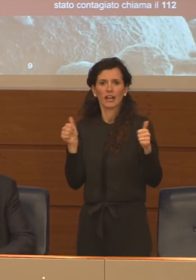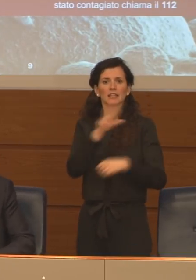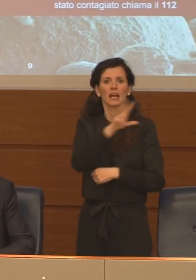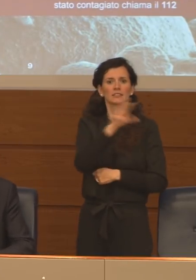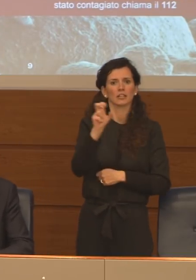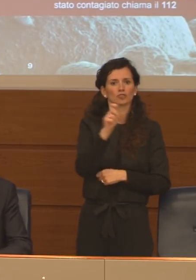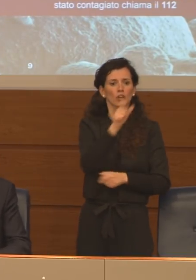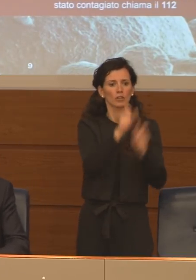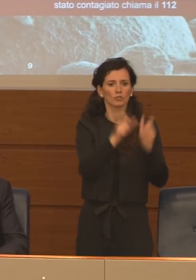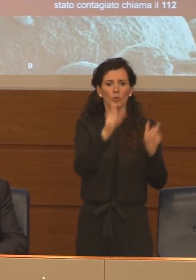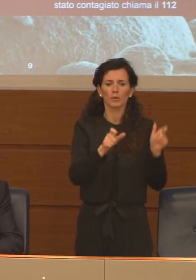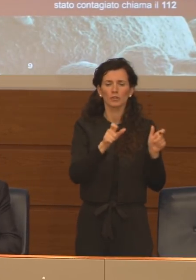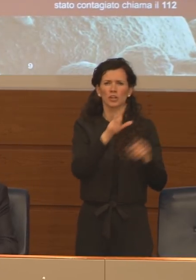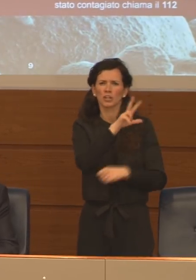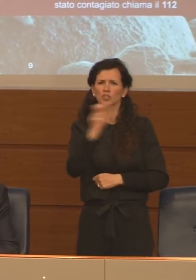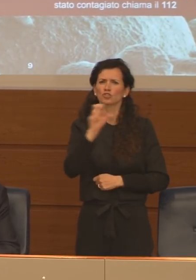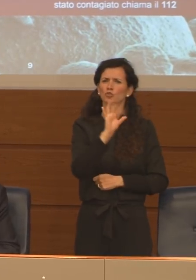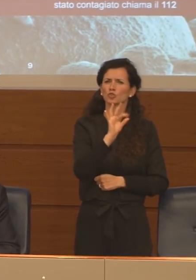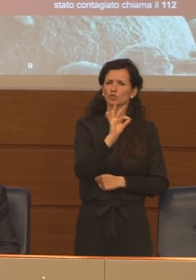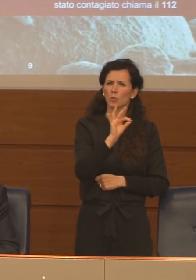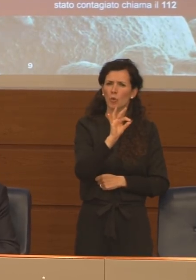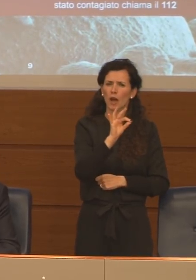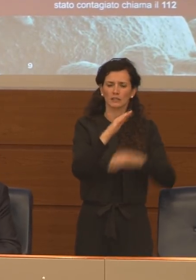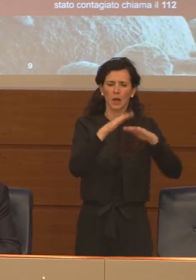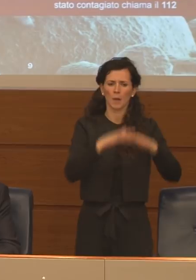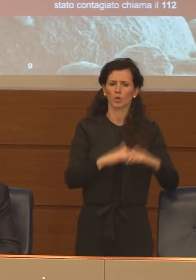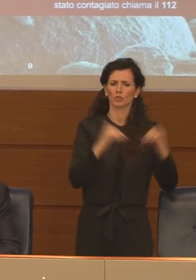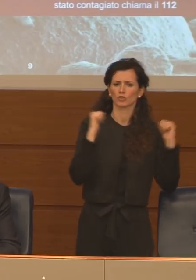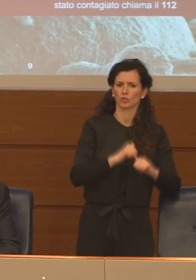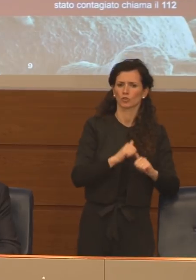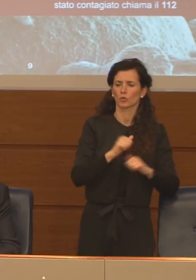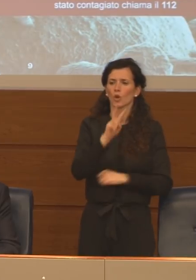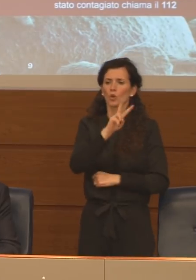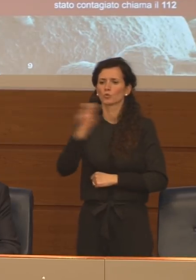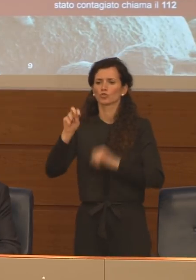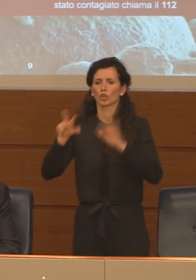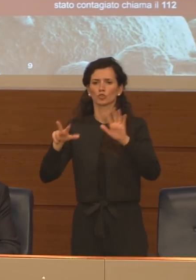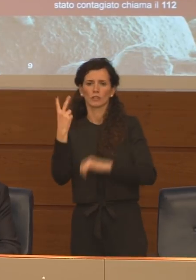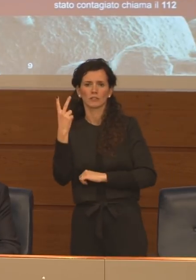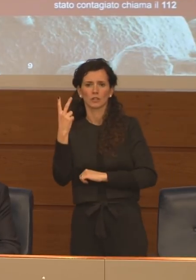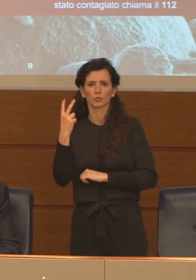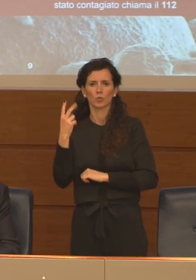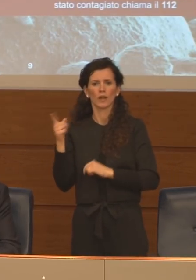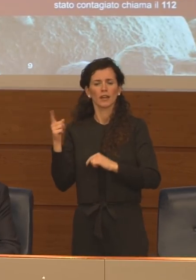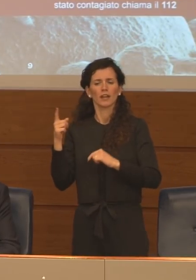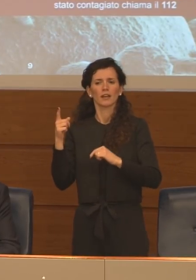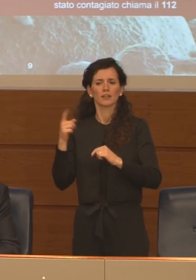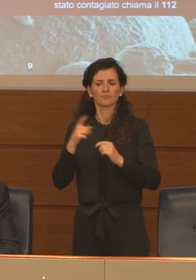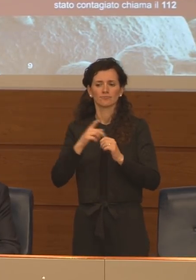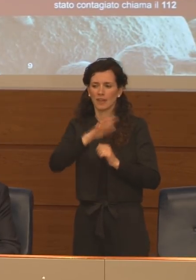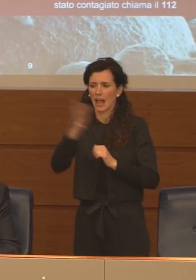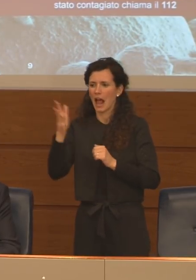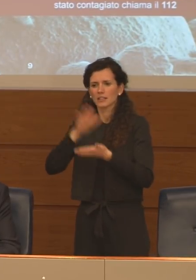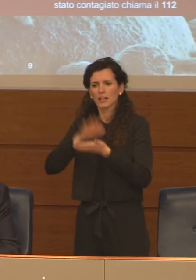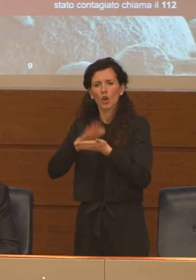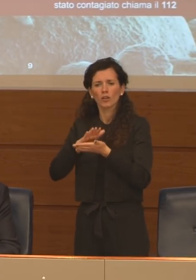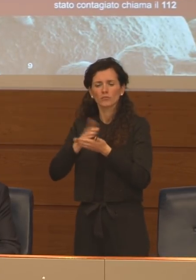650 protezione civile poi diventati 282 al preconferenza dell'Istituto Superiore di Sanità